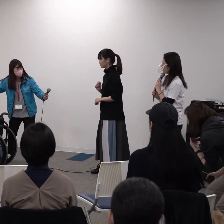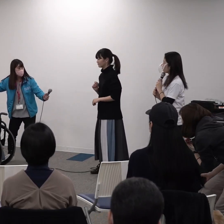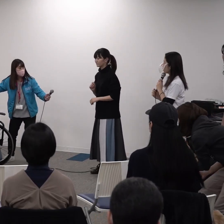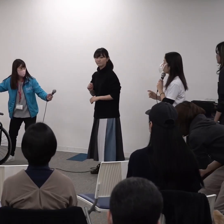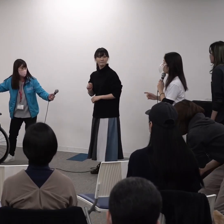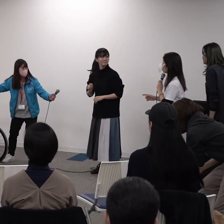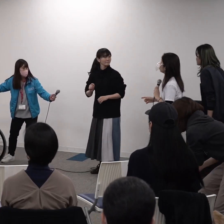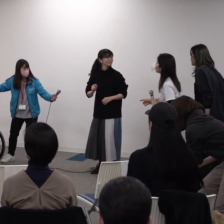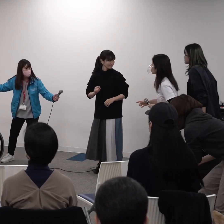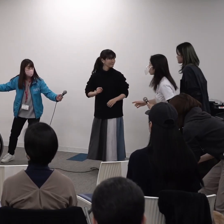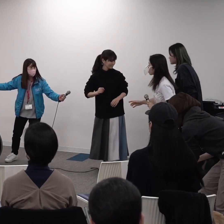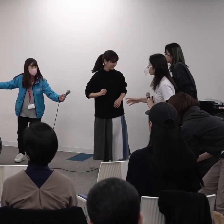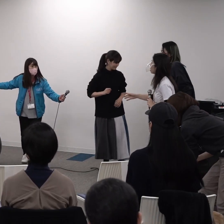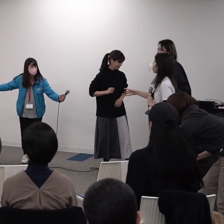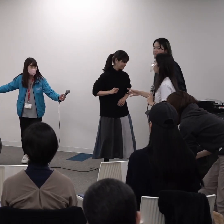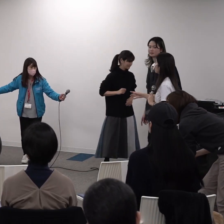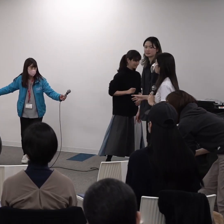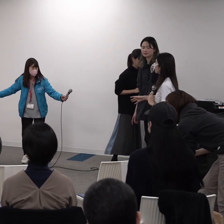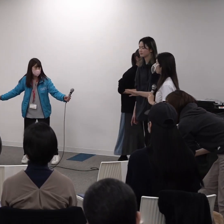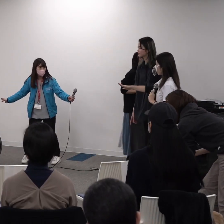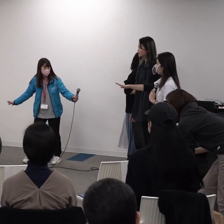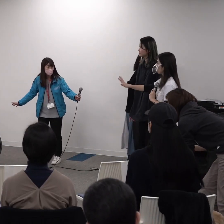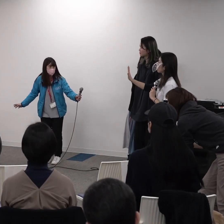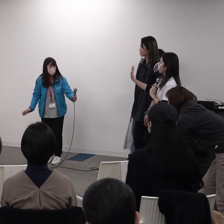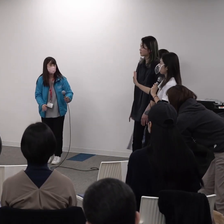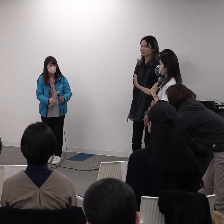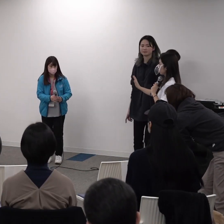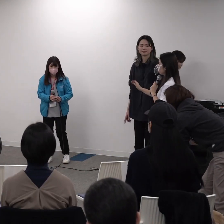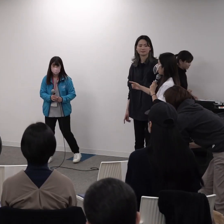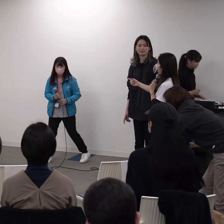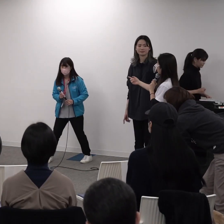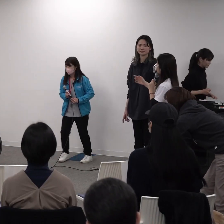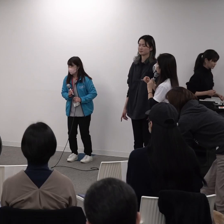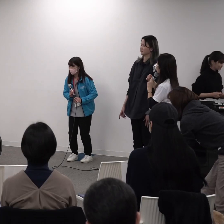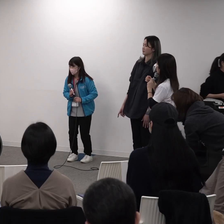橋爪）ありがとうございます